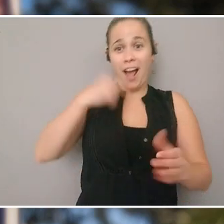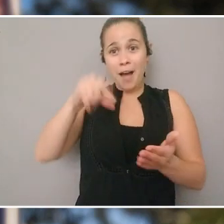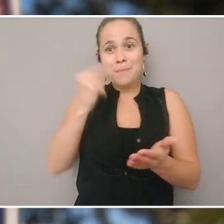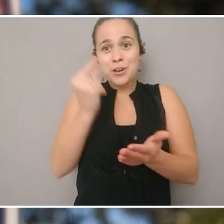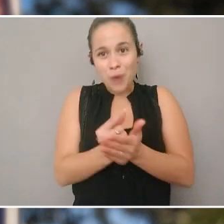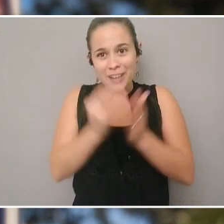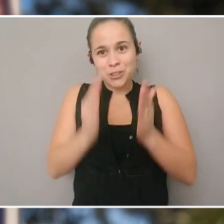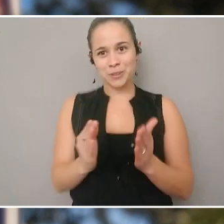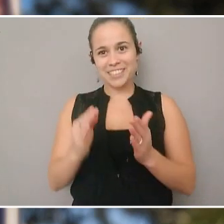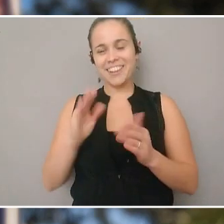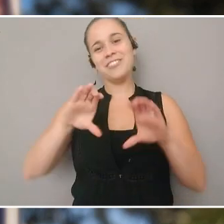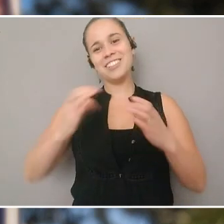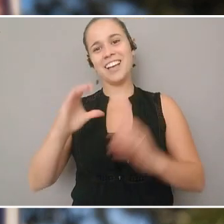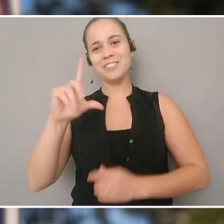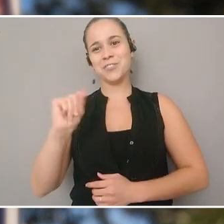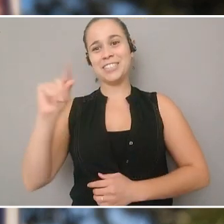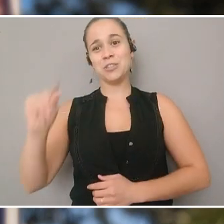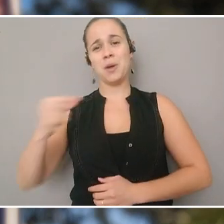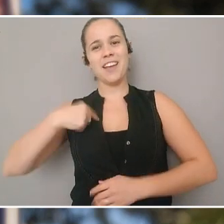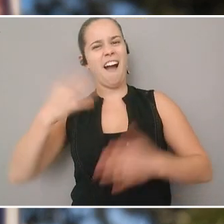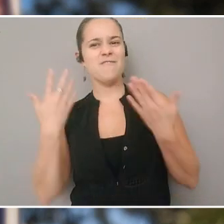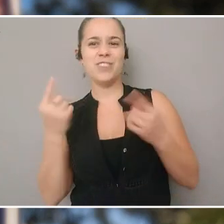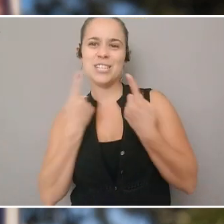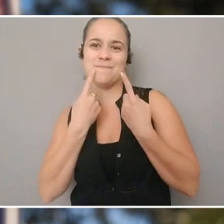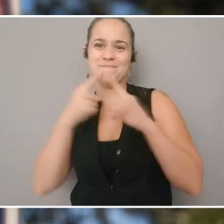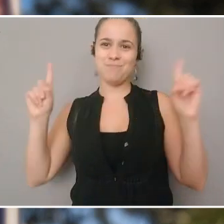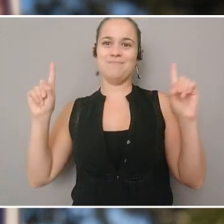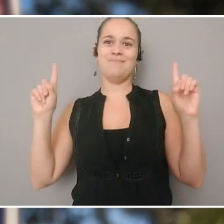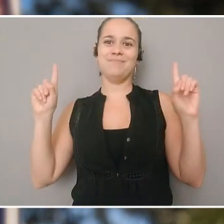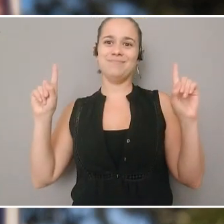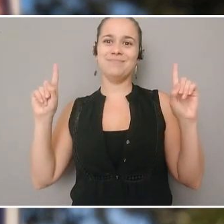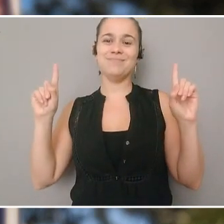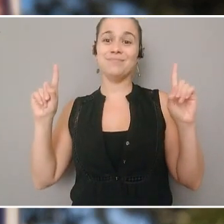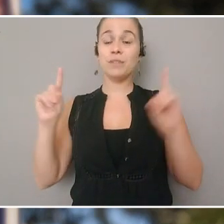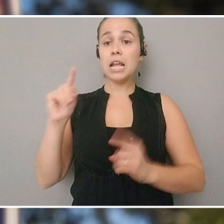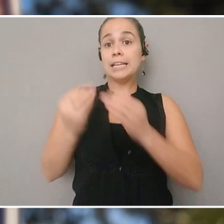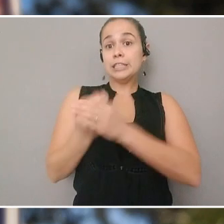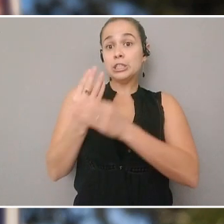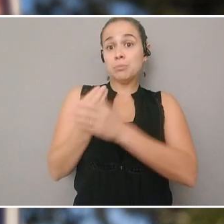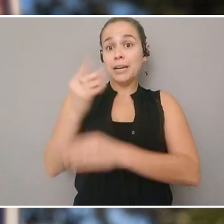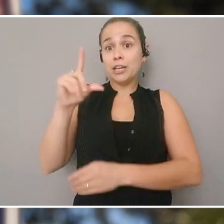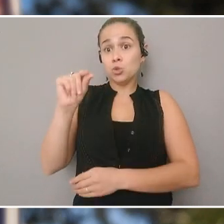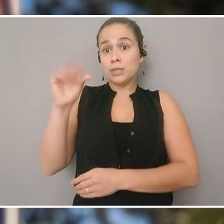2020. ¡Lo logré!